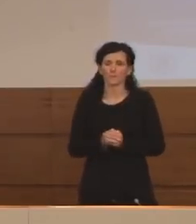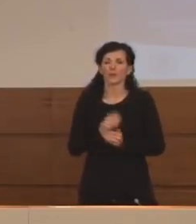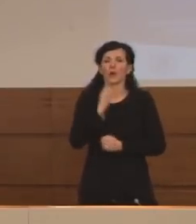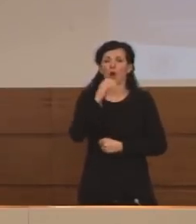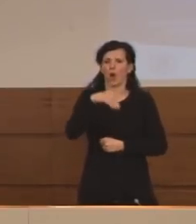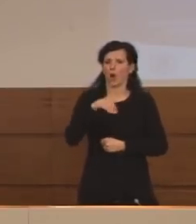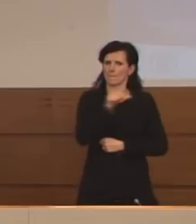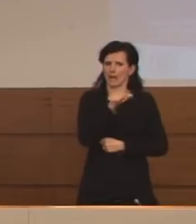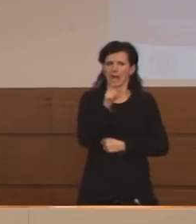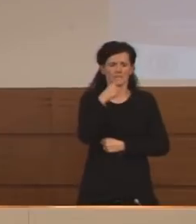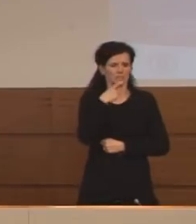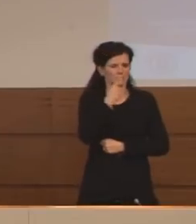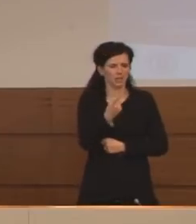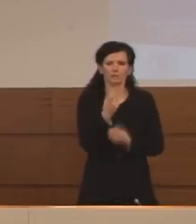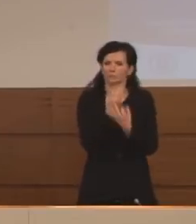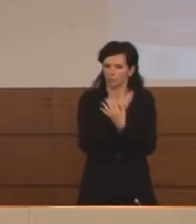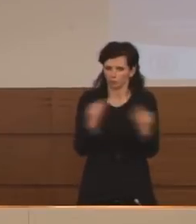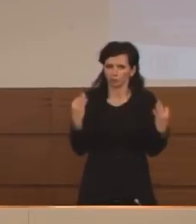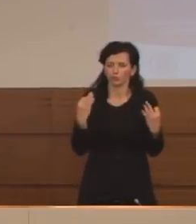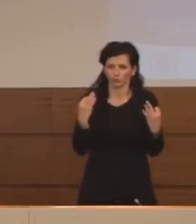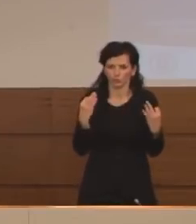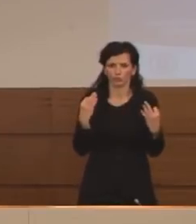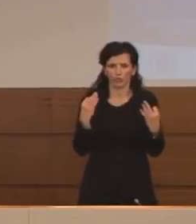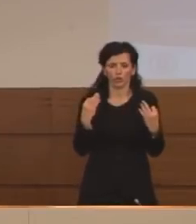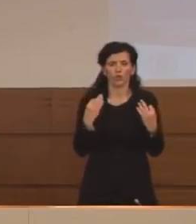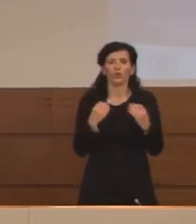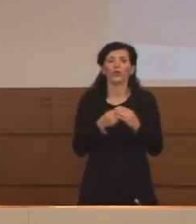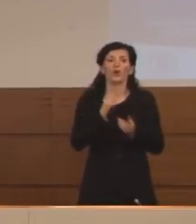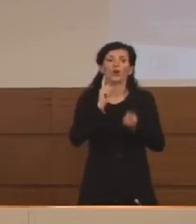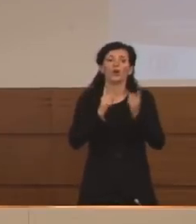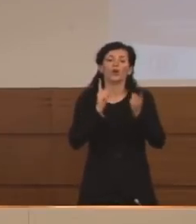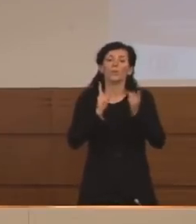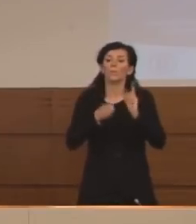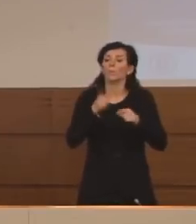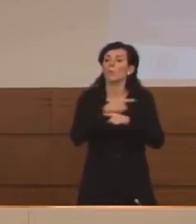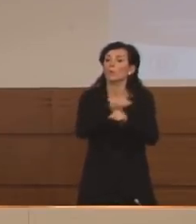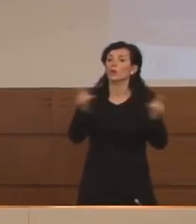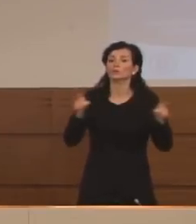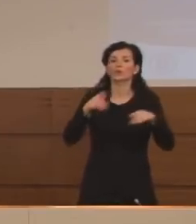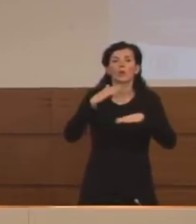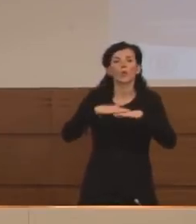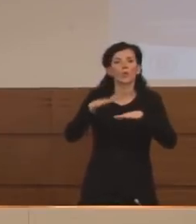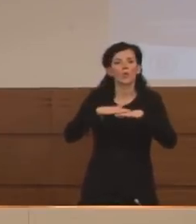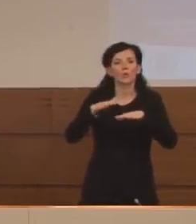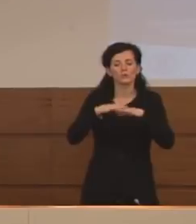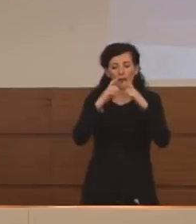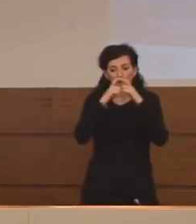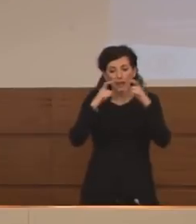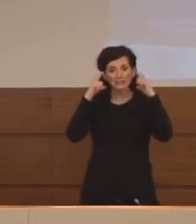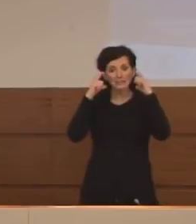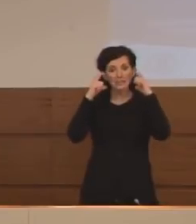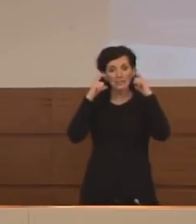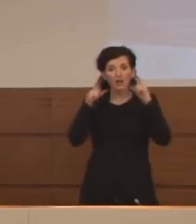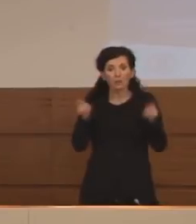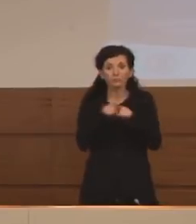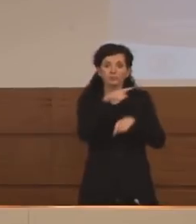Se non si utilizzano e non si utilizzano. La popolazione generale non è che va a utlizzare mascherine quelle degli operatori sanitari,